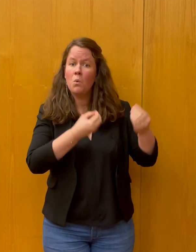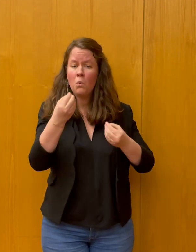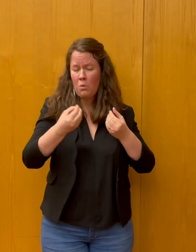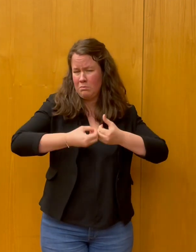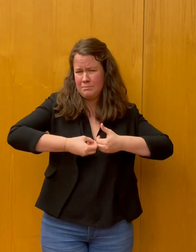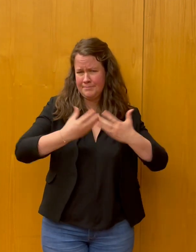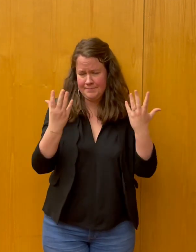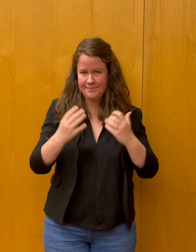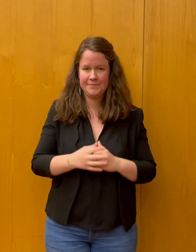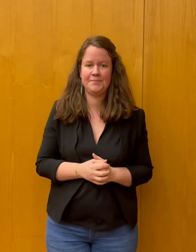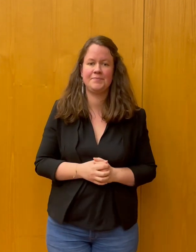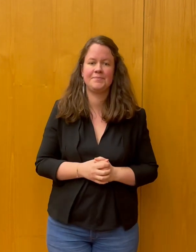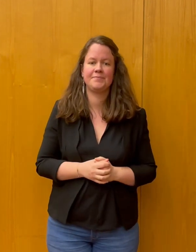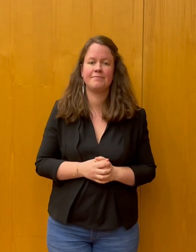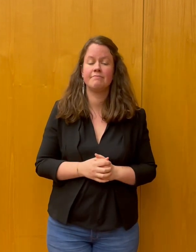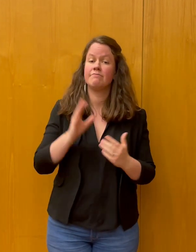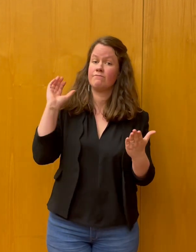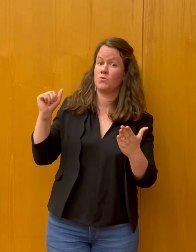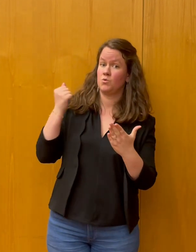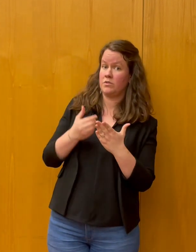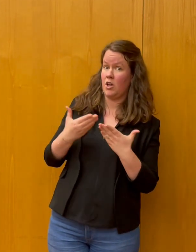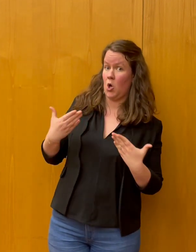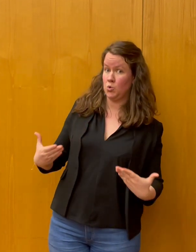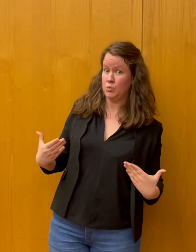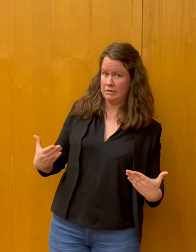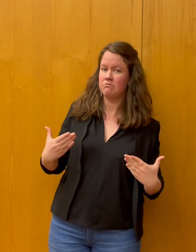le dispositif prévu par la loi montrait un peu ses limites.